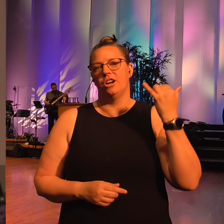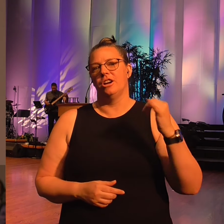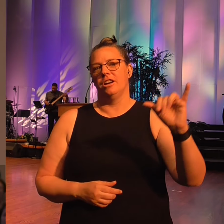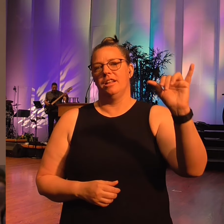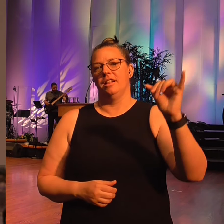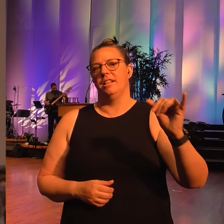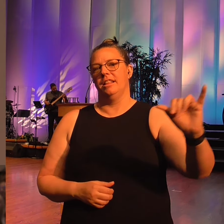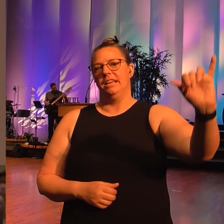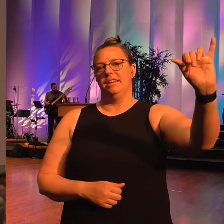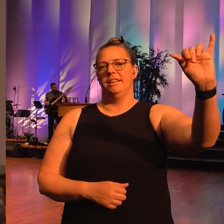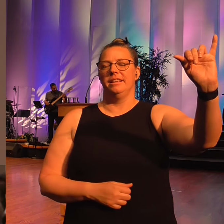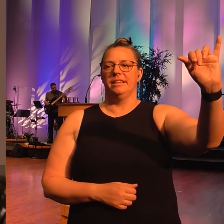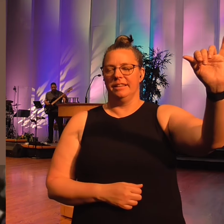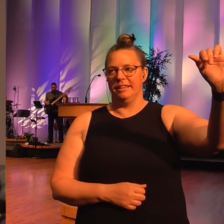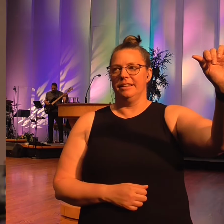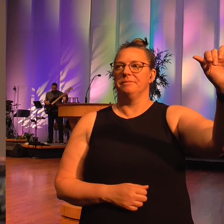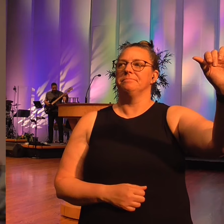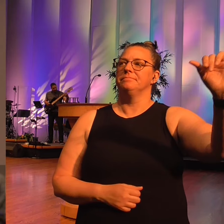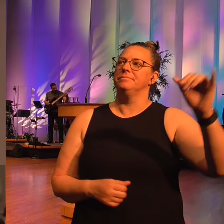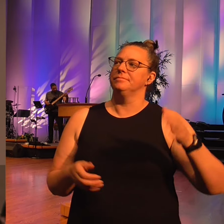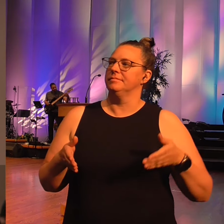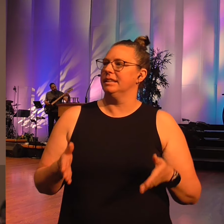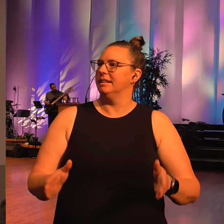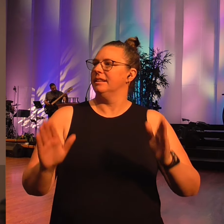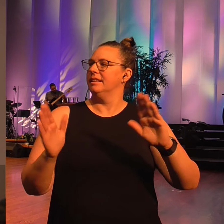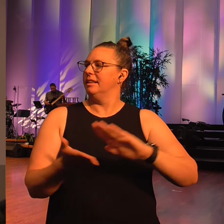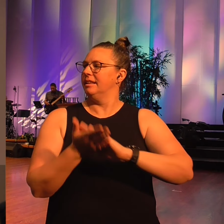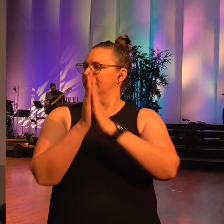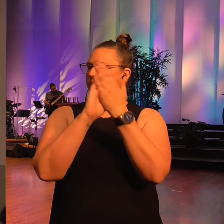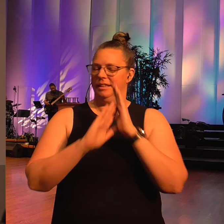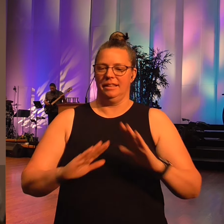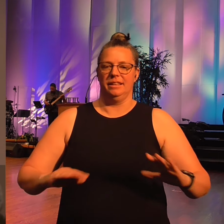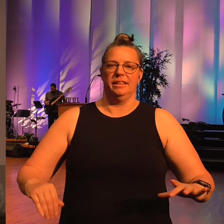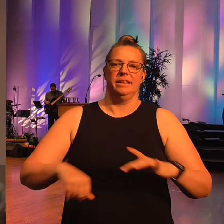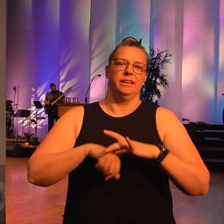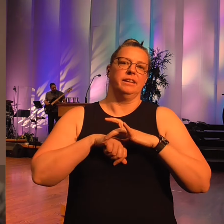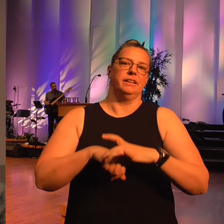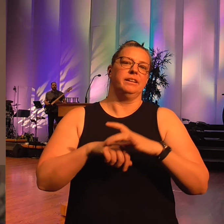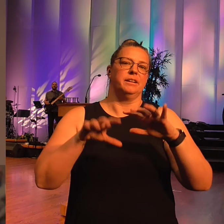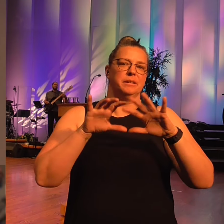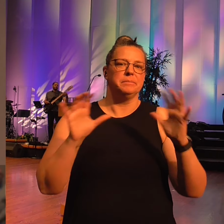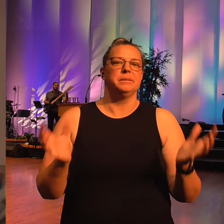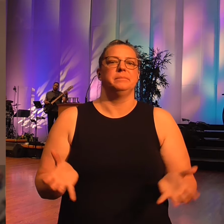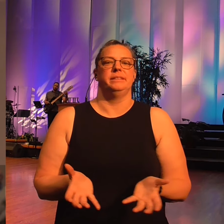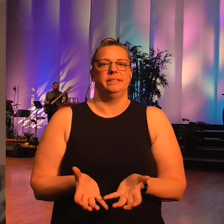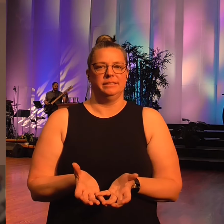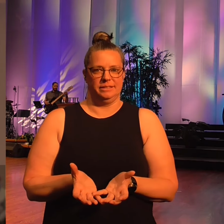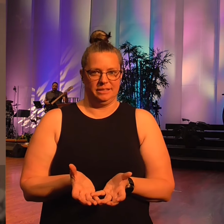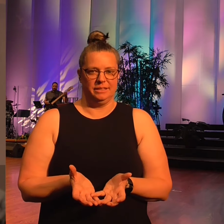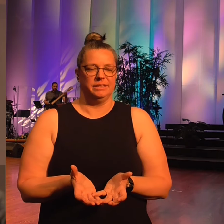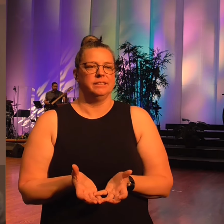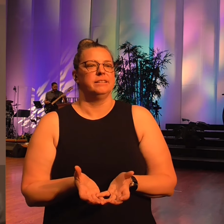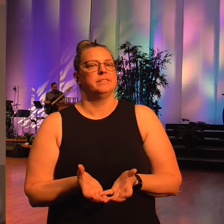[Música]